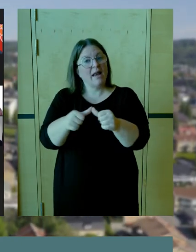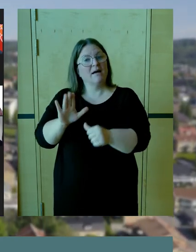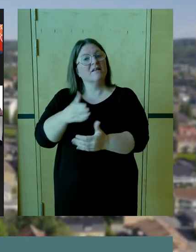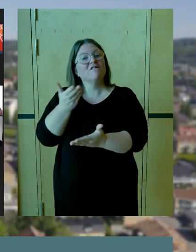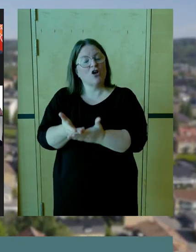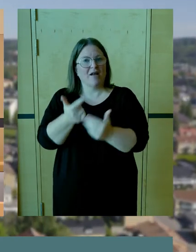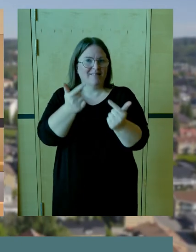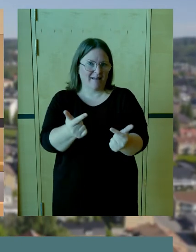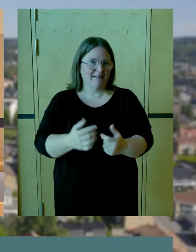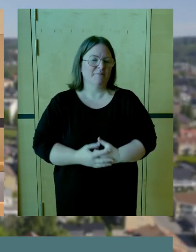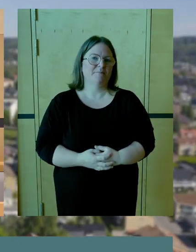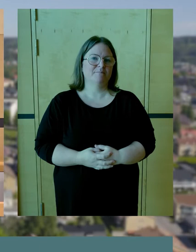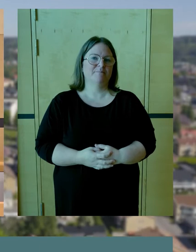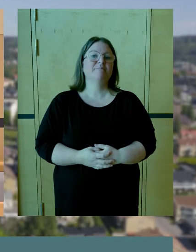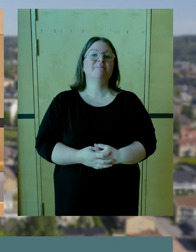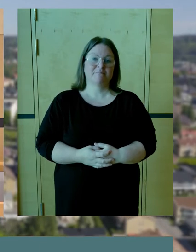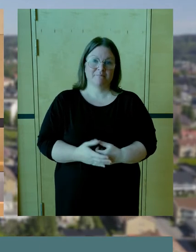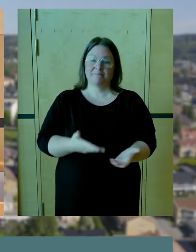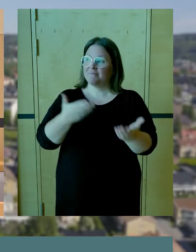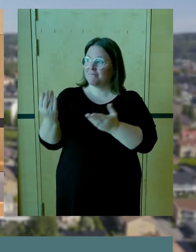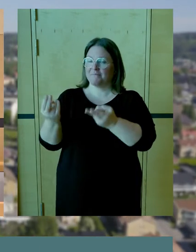Tack ska du ha telefonnumret till Kenneth fahleson Socialdemokraterna Varsågod